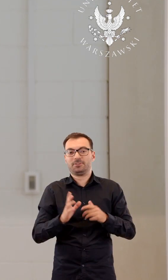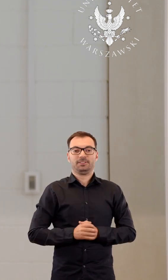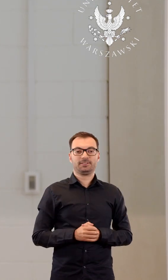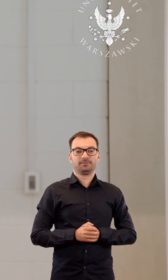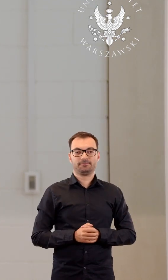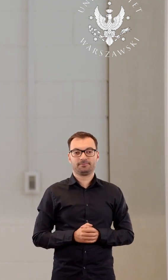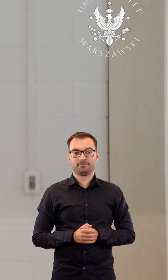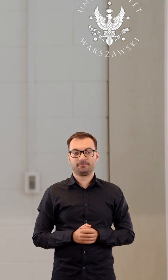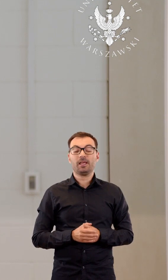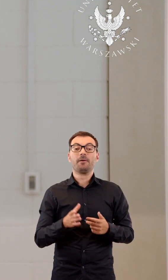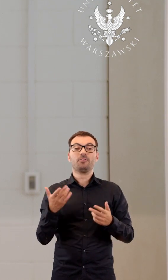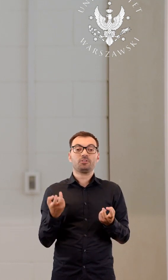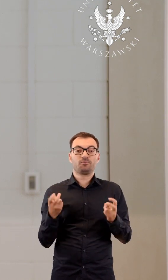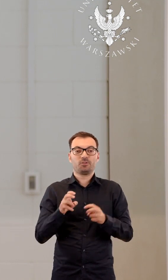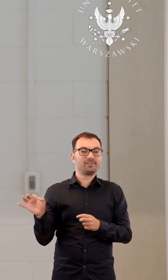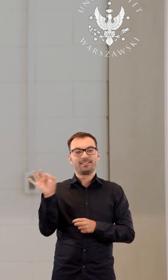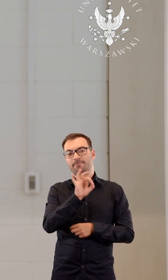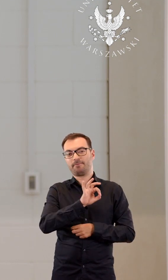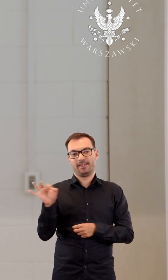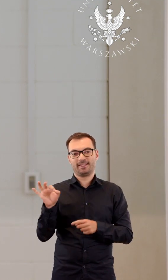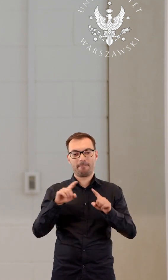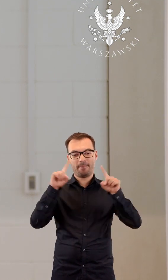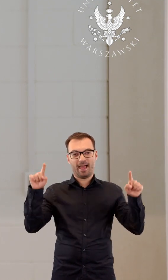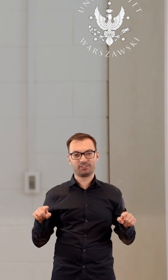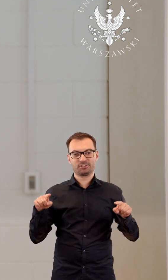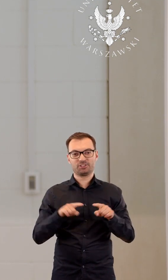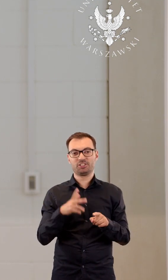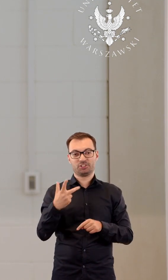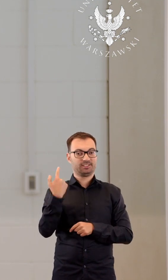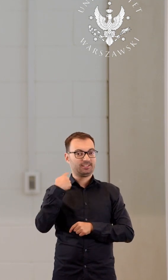ale także stworzeniem specjalnych plansz trójwymiarowych,